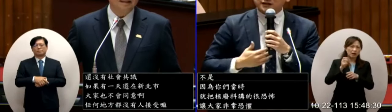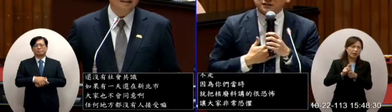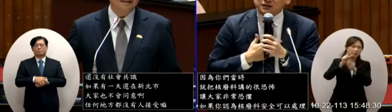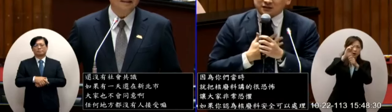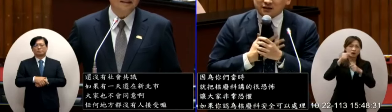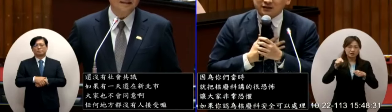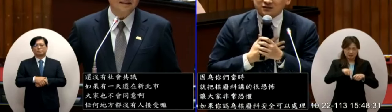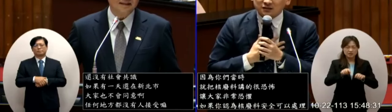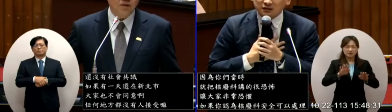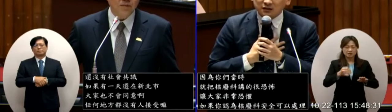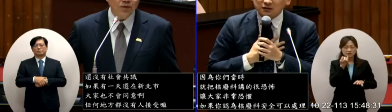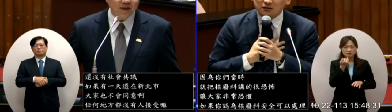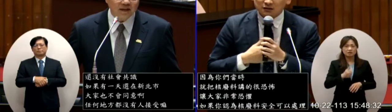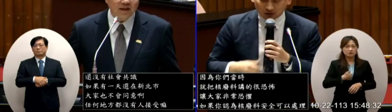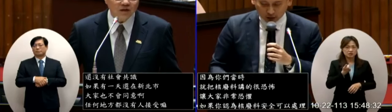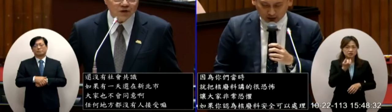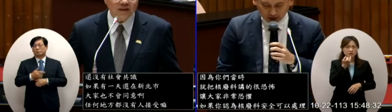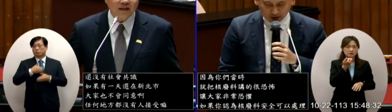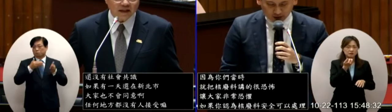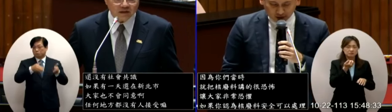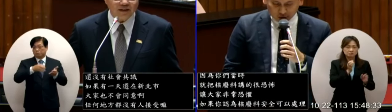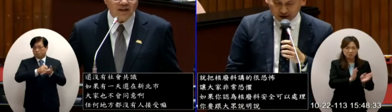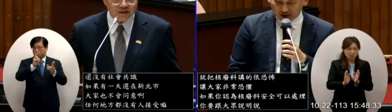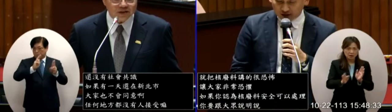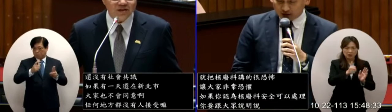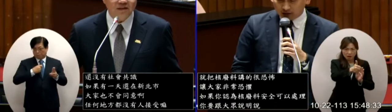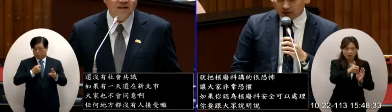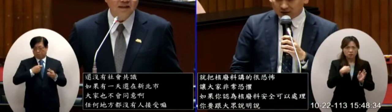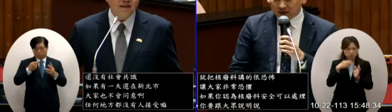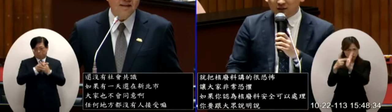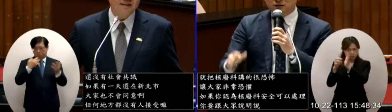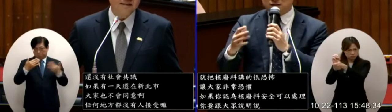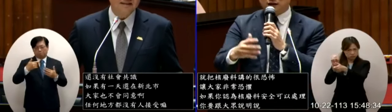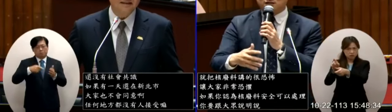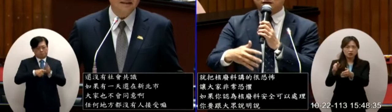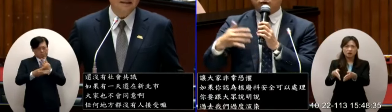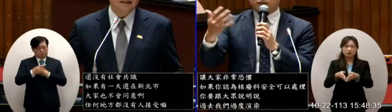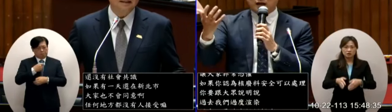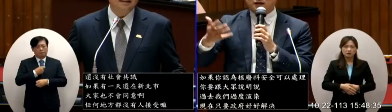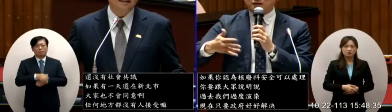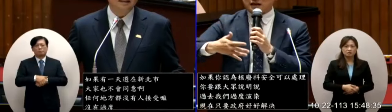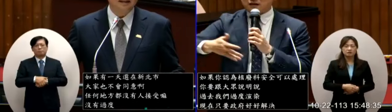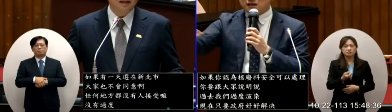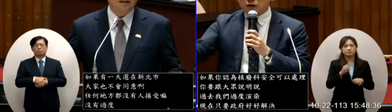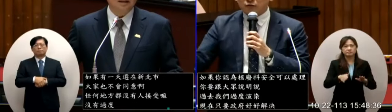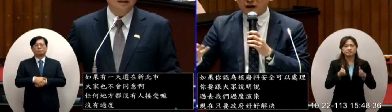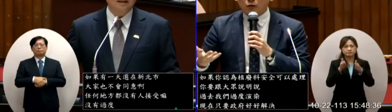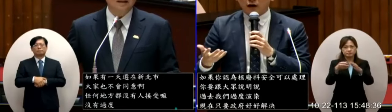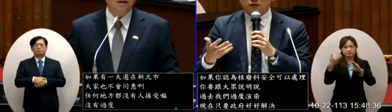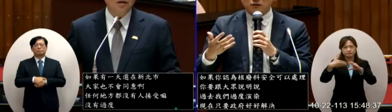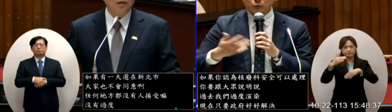這也是你的責任之一 我們對核能要有專業的了解與知識 其實你今天針對媒體講了這一番話